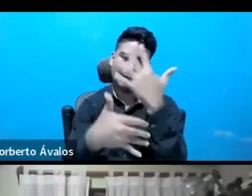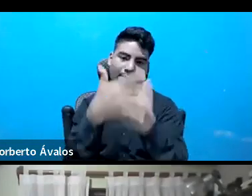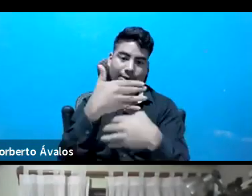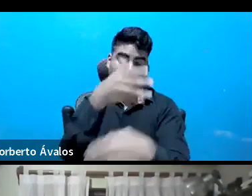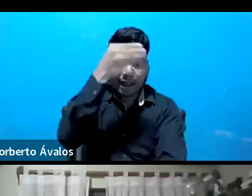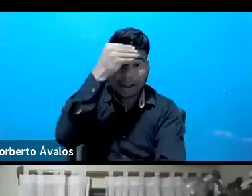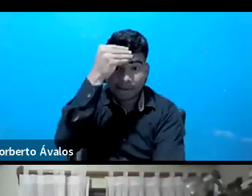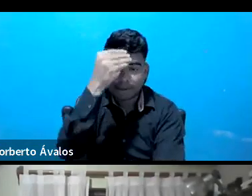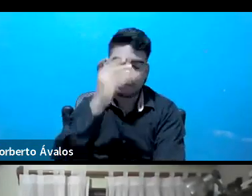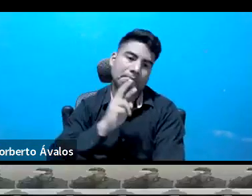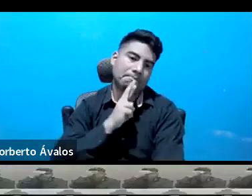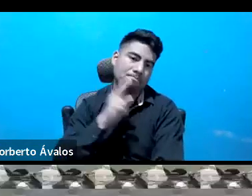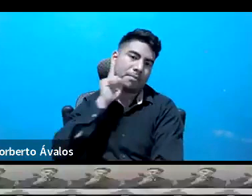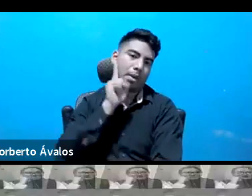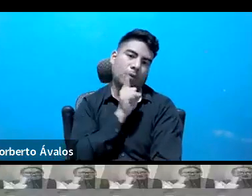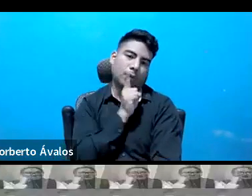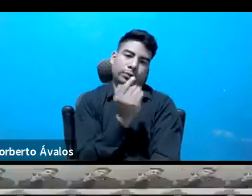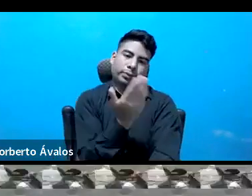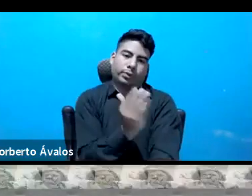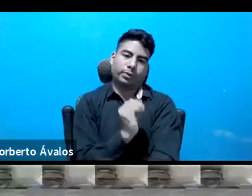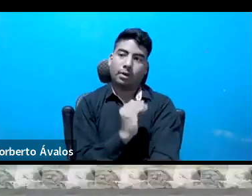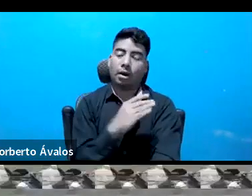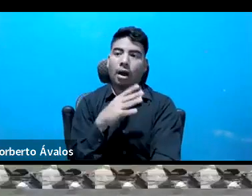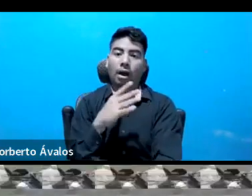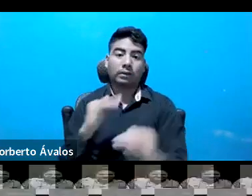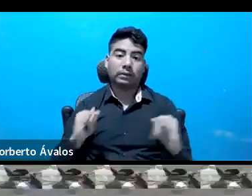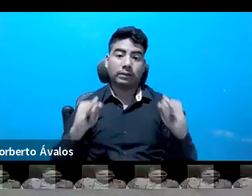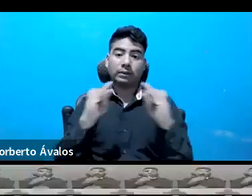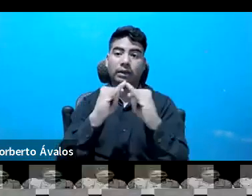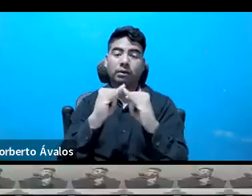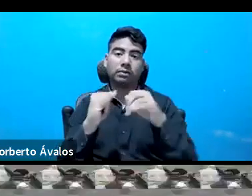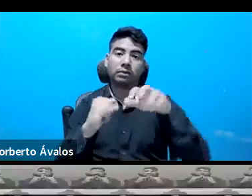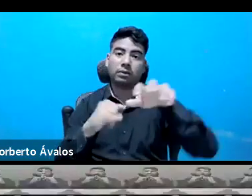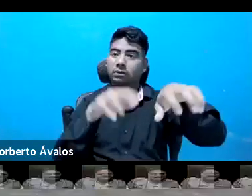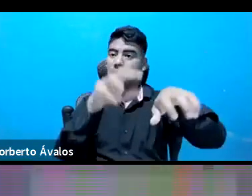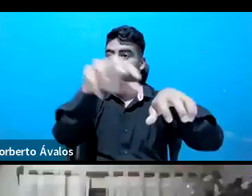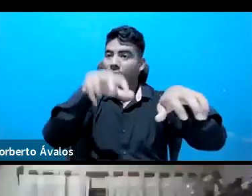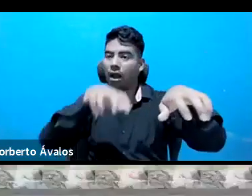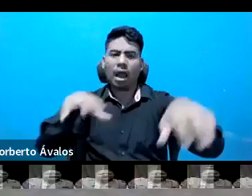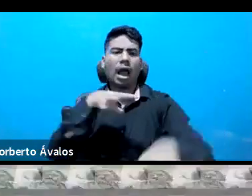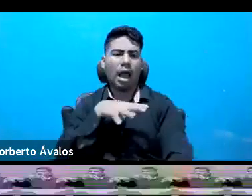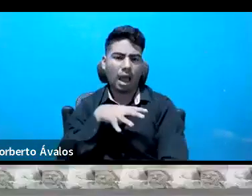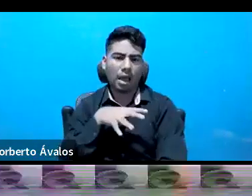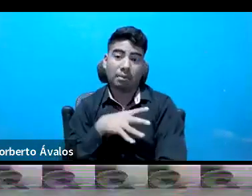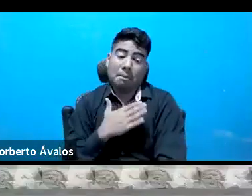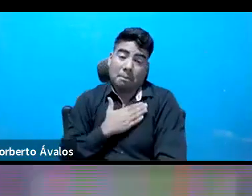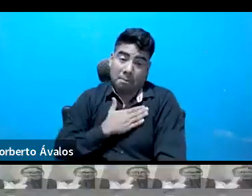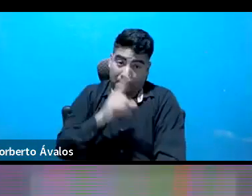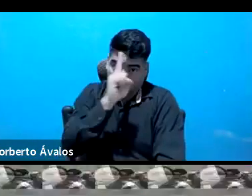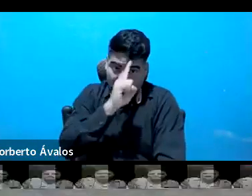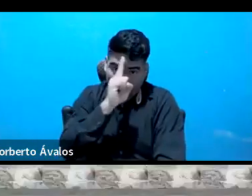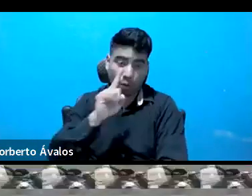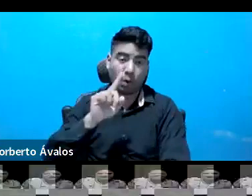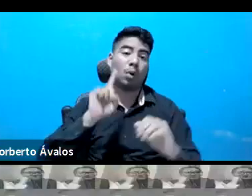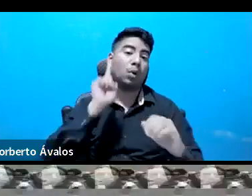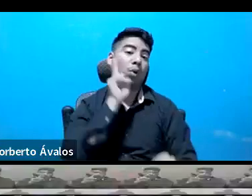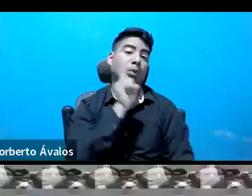la comunidad para perder lengua de señas Hay instituciones. Yo lo que instituciones. Yo lo que recomiendo esas ndo es acércate a las asociaciones de sordos